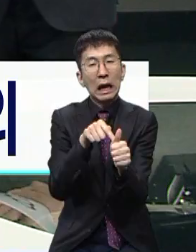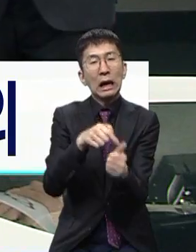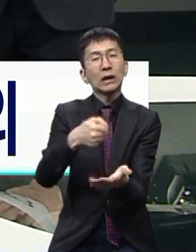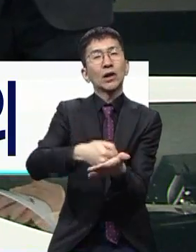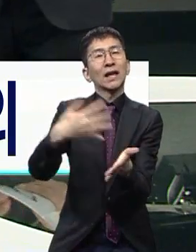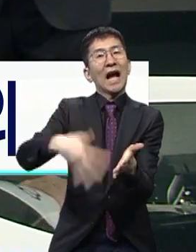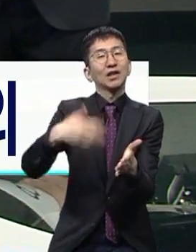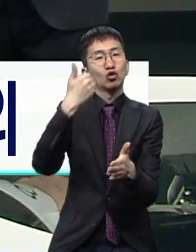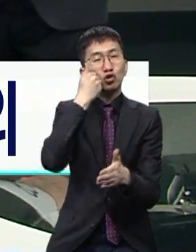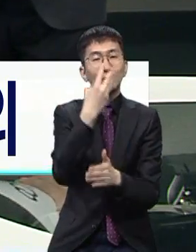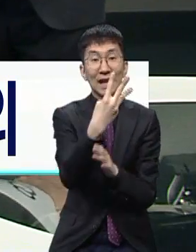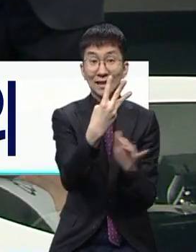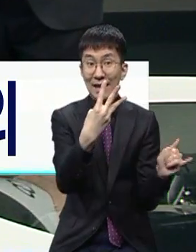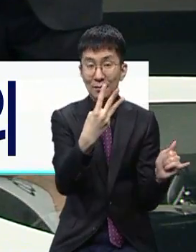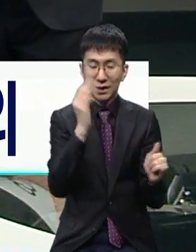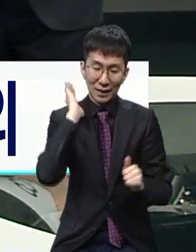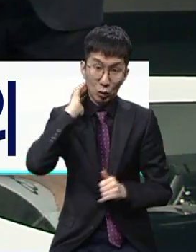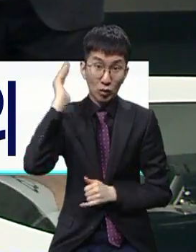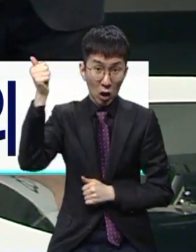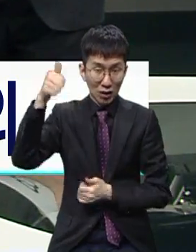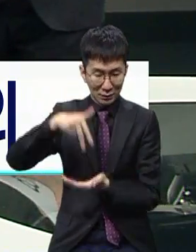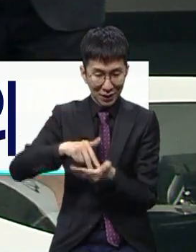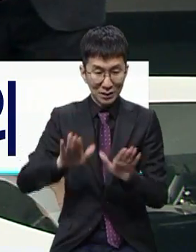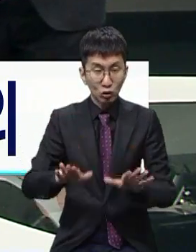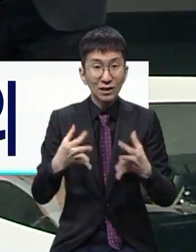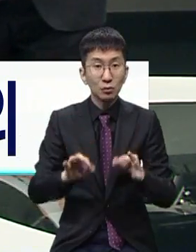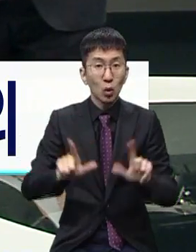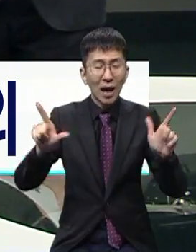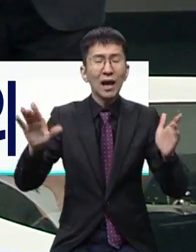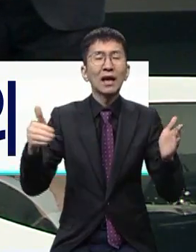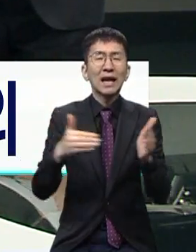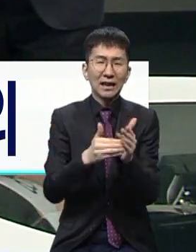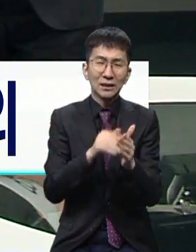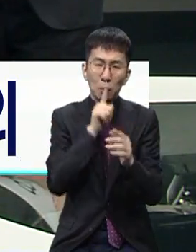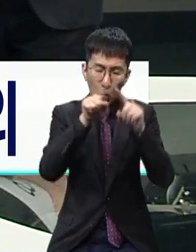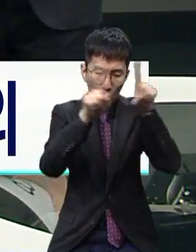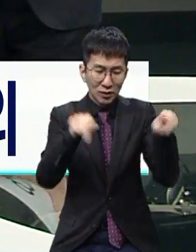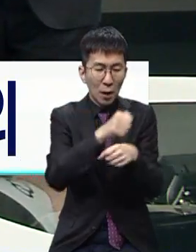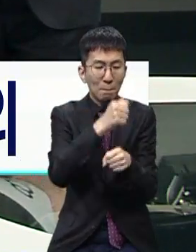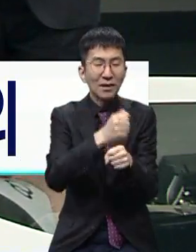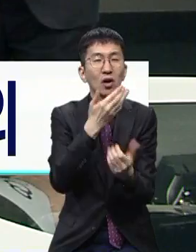문재인 대통령이 이번 주 금요일까지 보고서를 보내달라고 다시 요청했습니다.